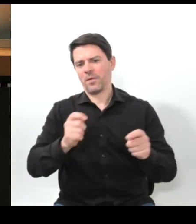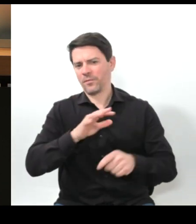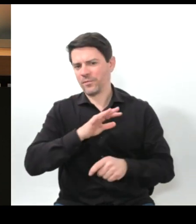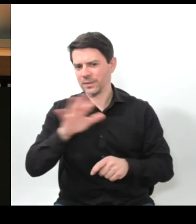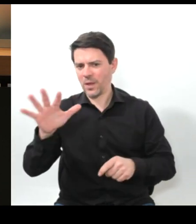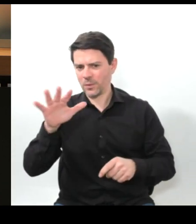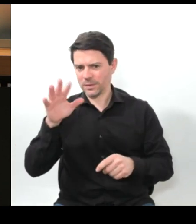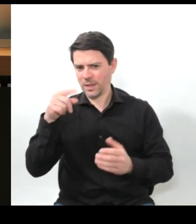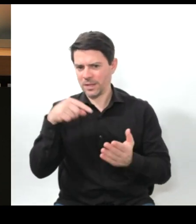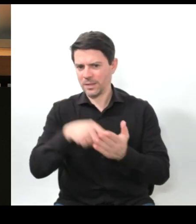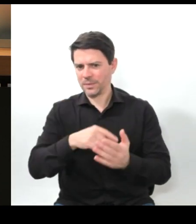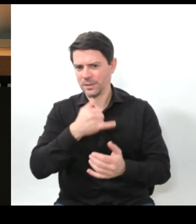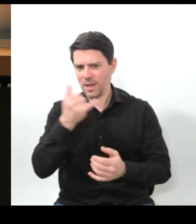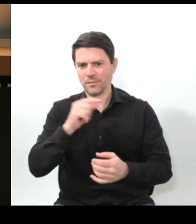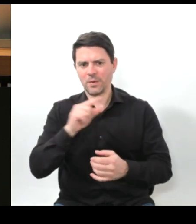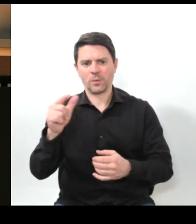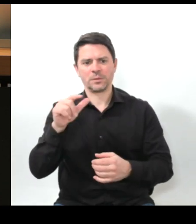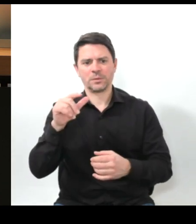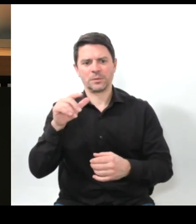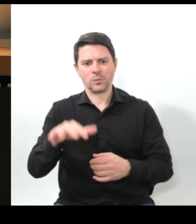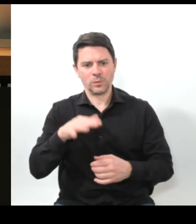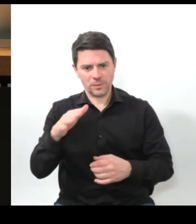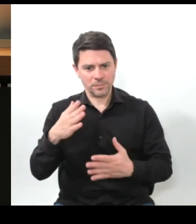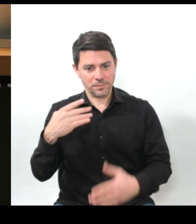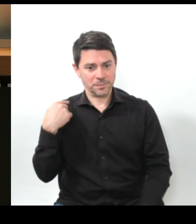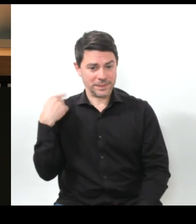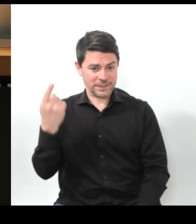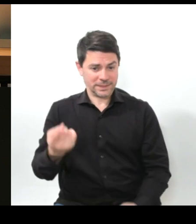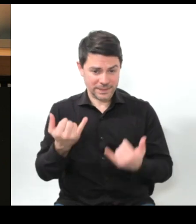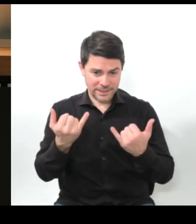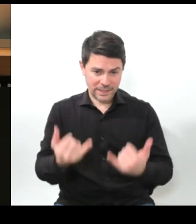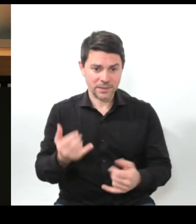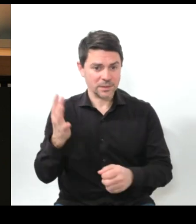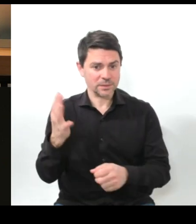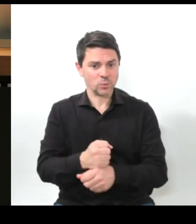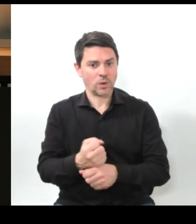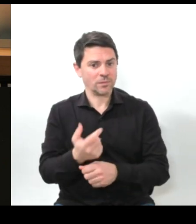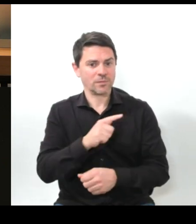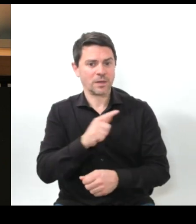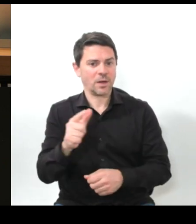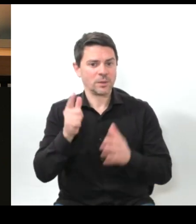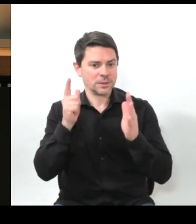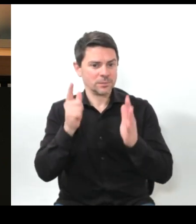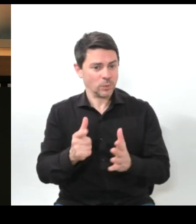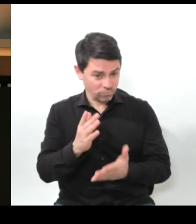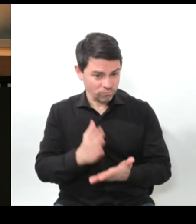Insgesamt die verkehrliche Anbindung, die fehlende Bei Projekten hatten wir schon als Thema intensiv diskutiert.